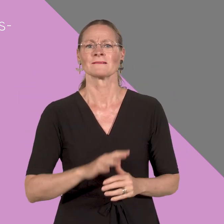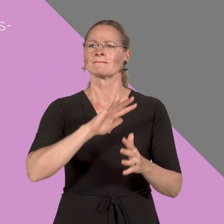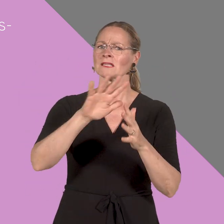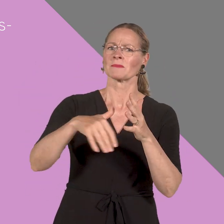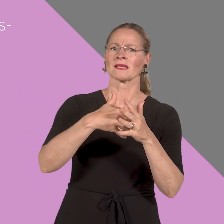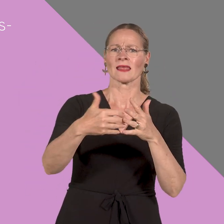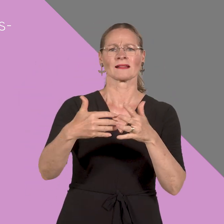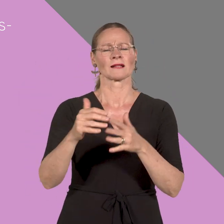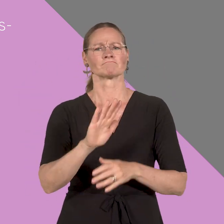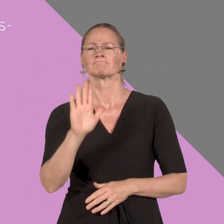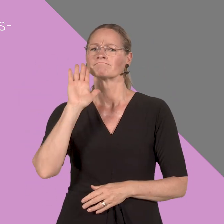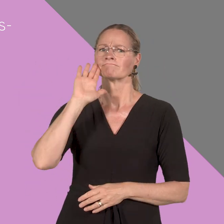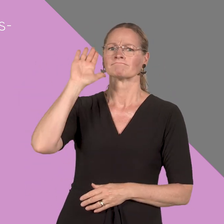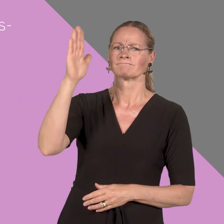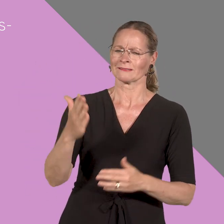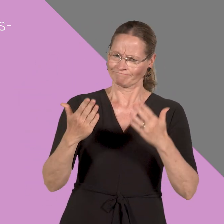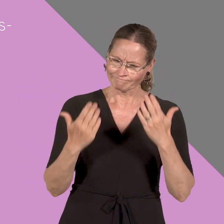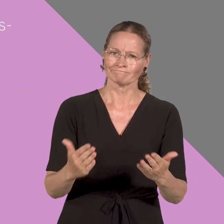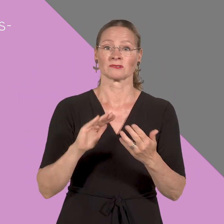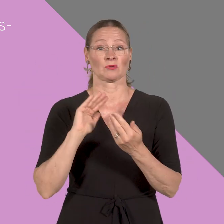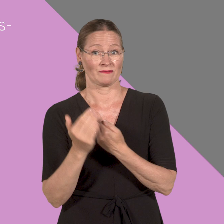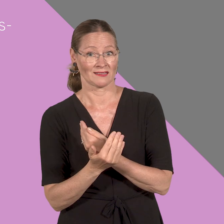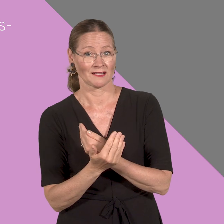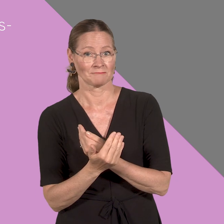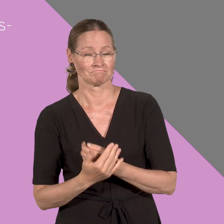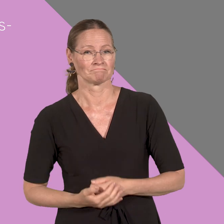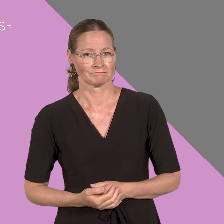”Nyt on aika turvata viittomakielten tulevaisuus”.